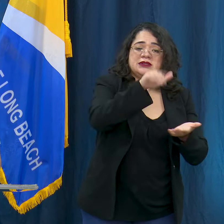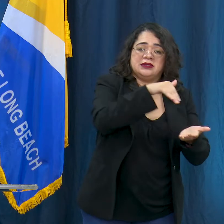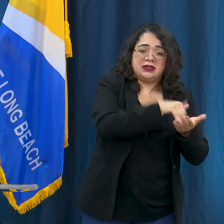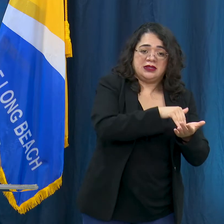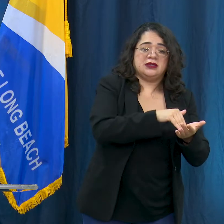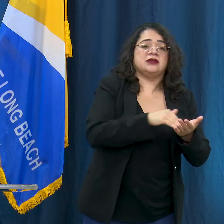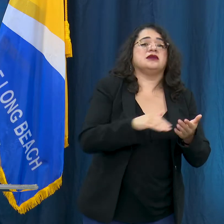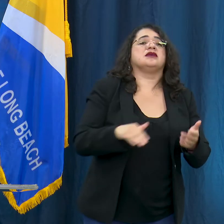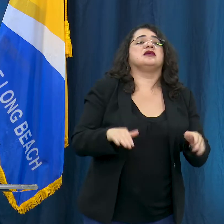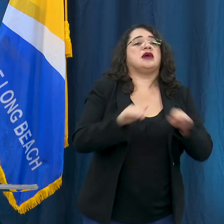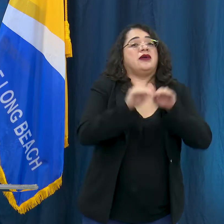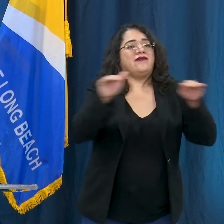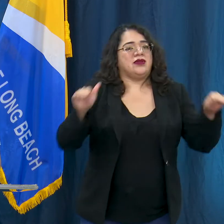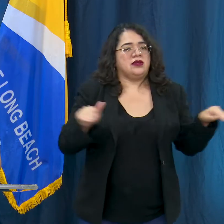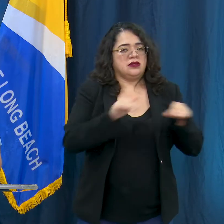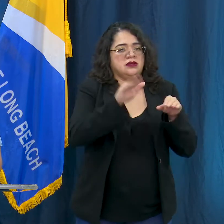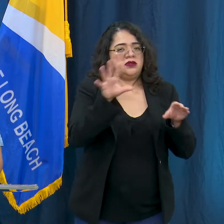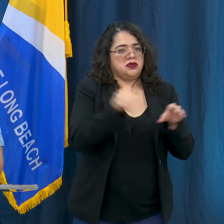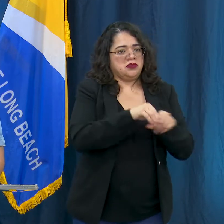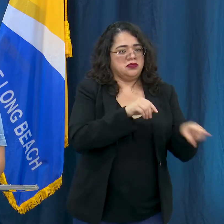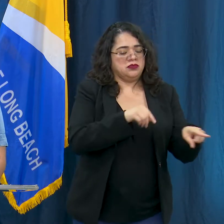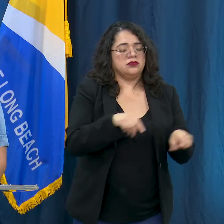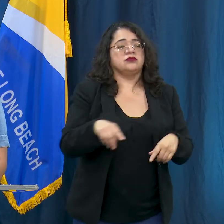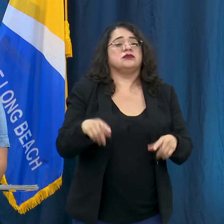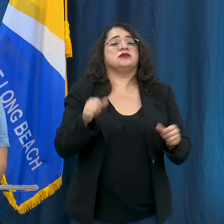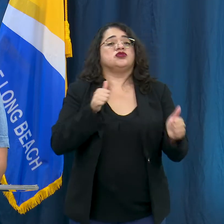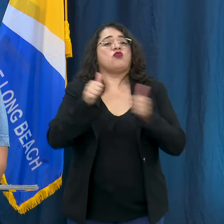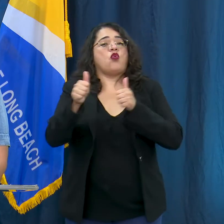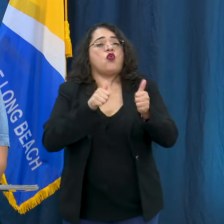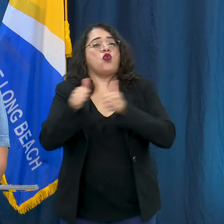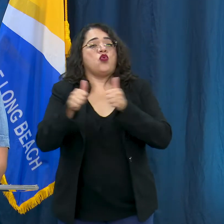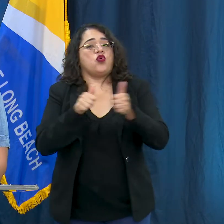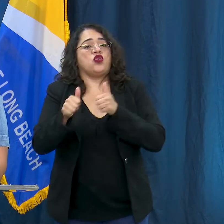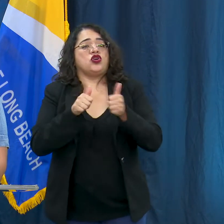esos comm piscina des portes profesionales pero sin Audiencia en vivo